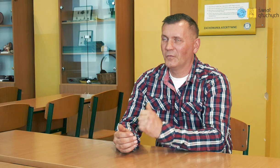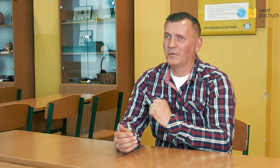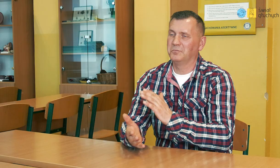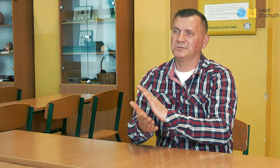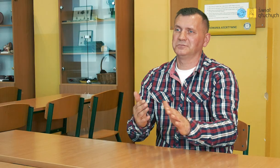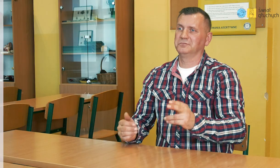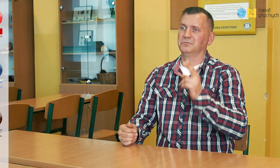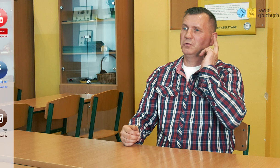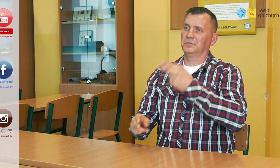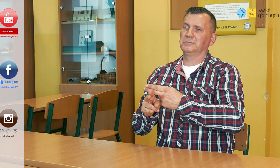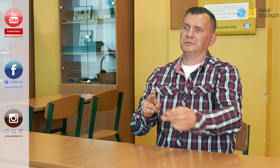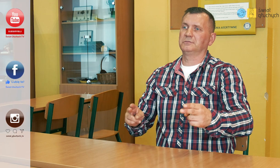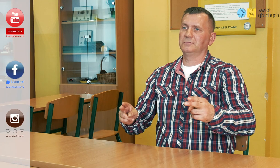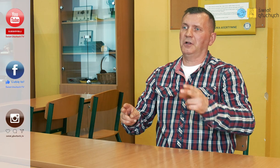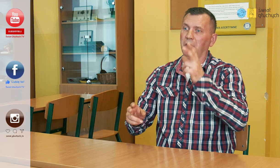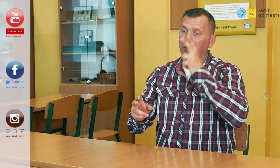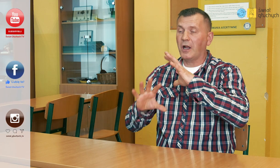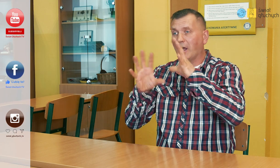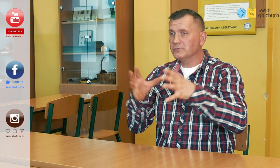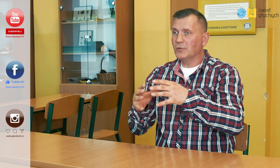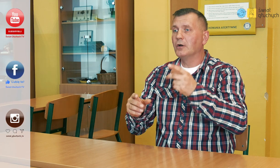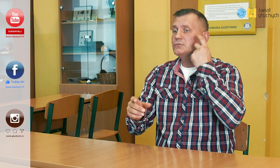U nas byli sami głusi, nie było z nami żadnych osób słyszących.